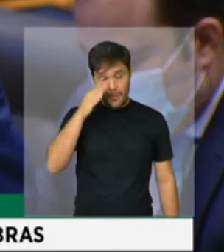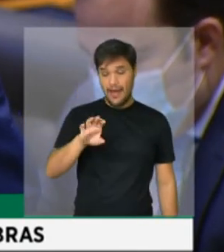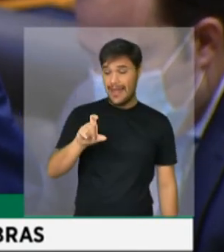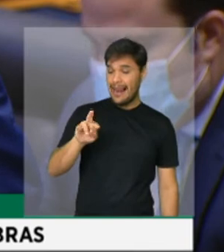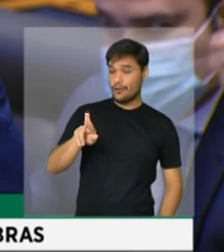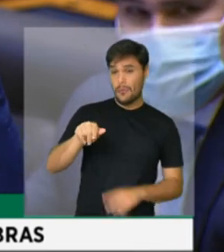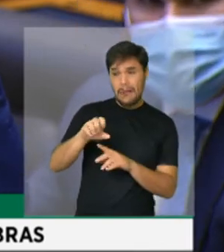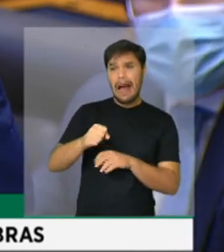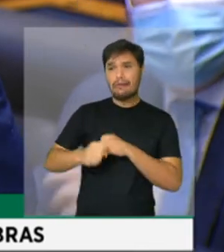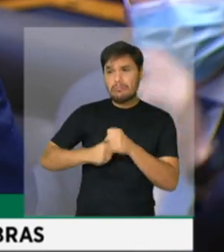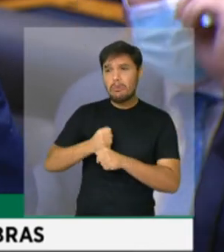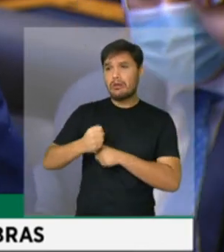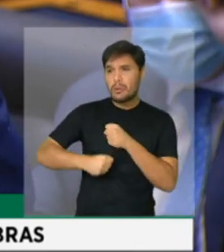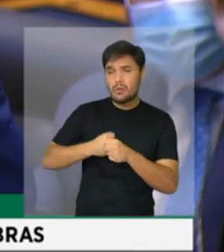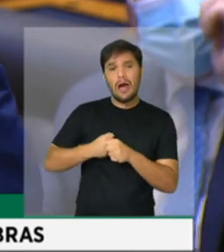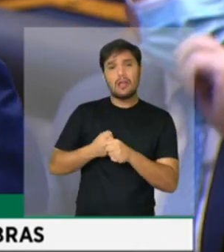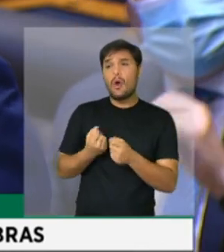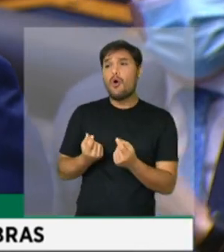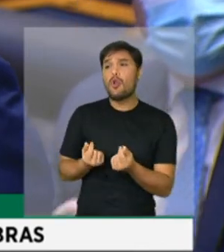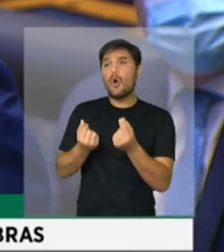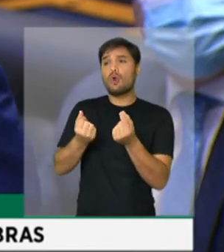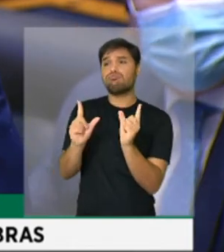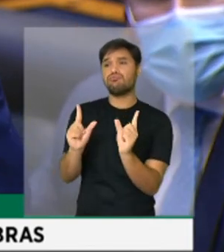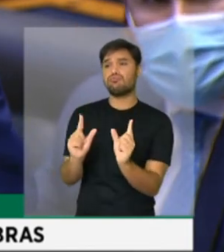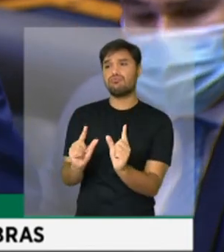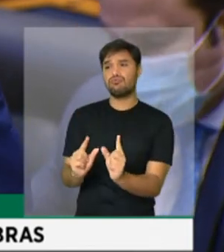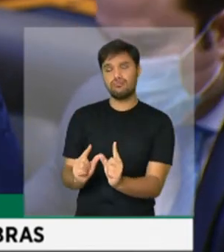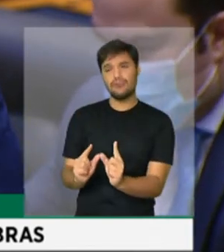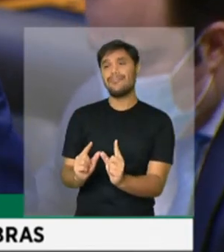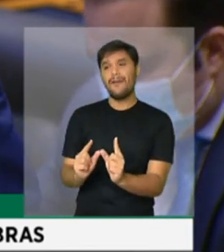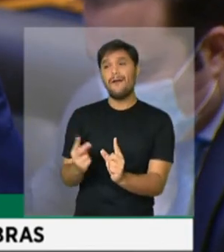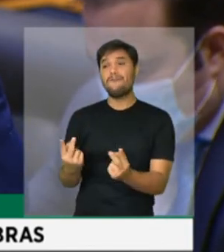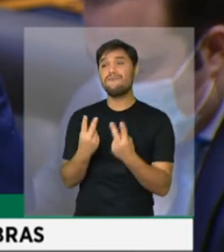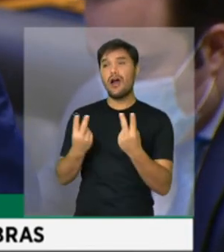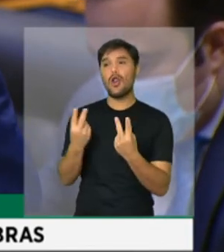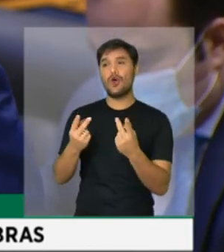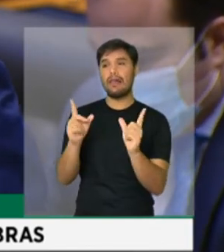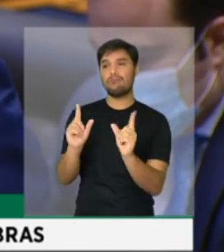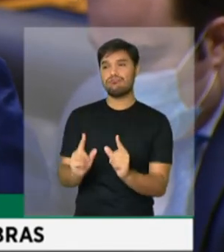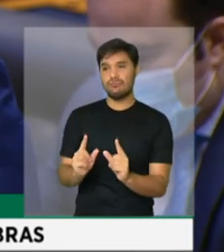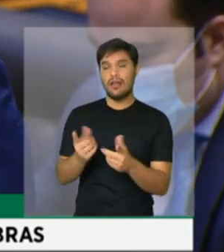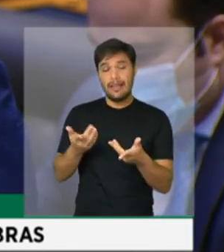SABEMOS QUE A ELETROBRAS VEM ANO A ANO PERDENDO VALOR DE MERCADO, PERDENDO SUA CAPACIDADE DE CONTRIBUIR PARA